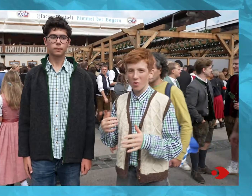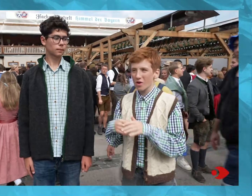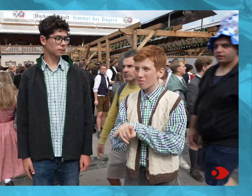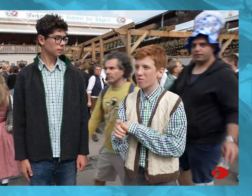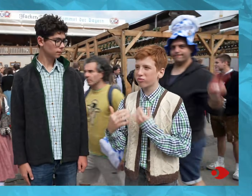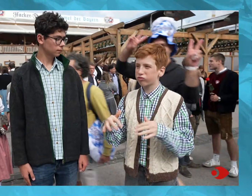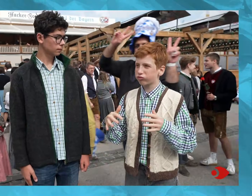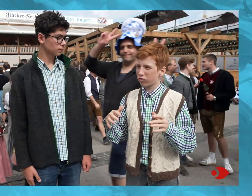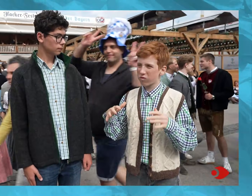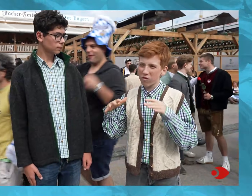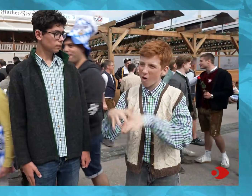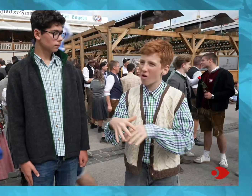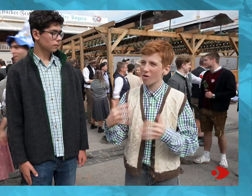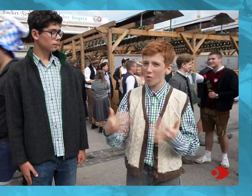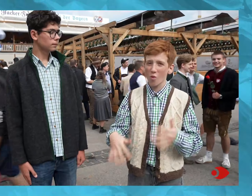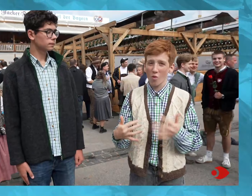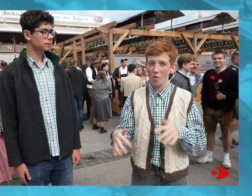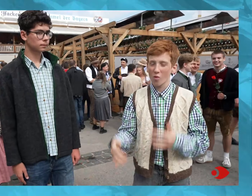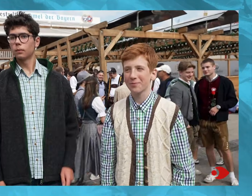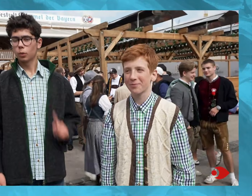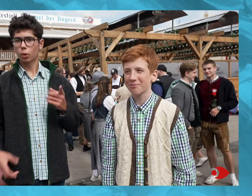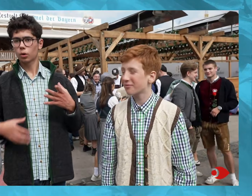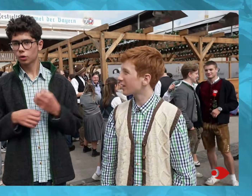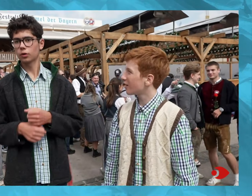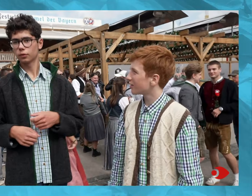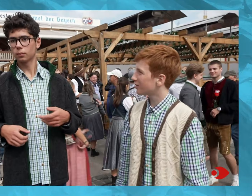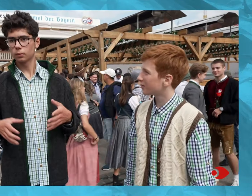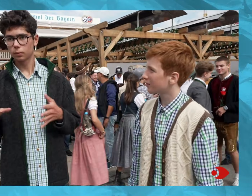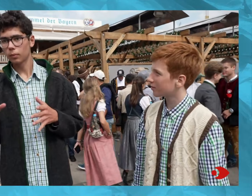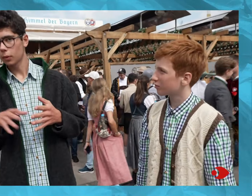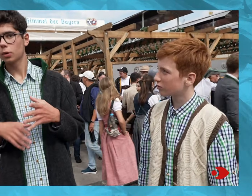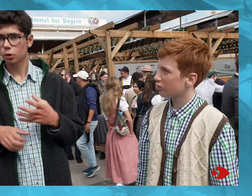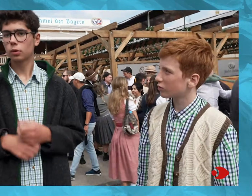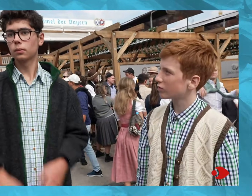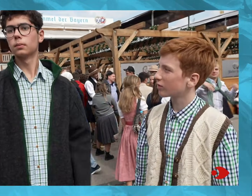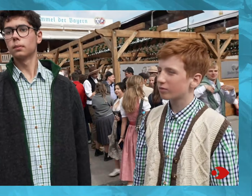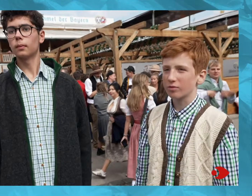Wow, drinnen war es echt voll. Wir haben's aber trotzdem irgendwie geschafft.